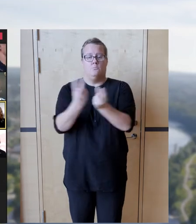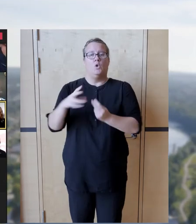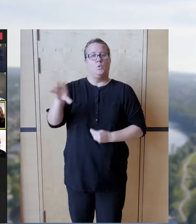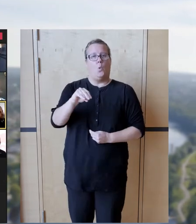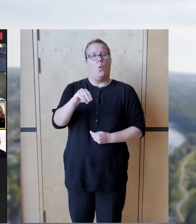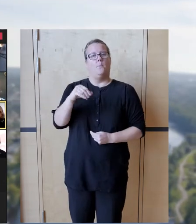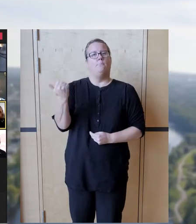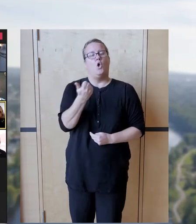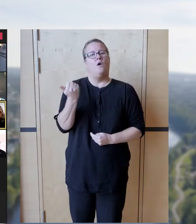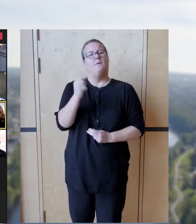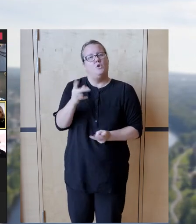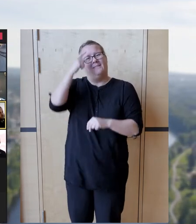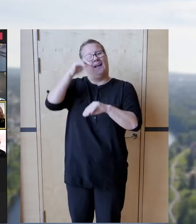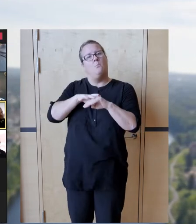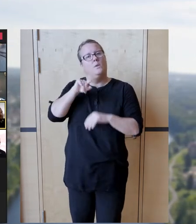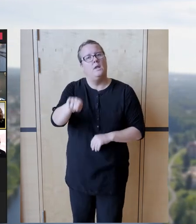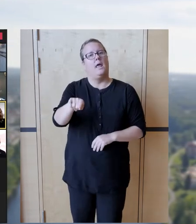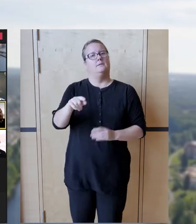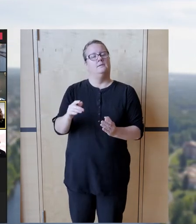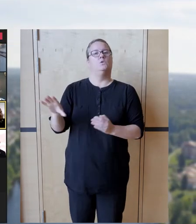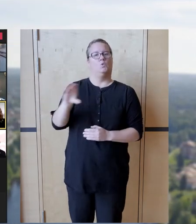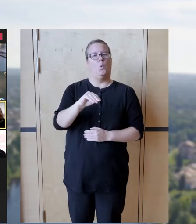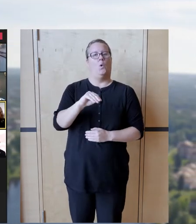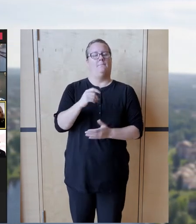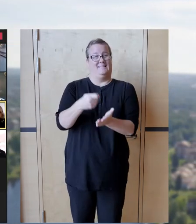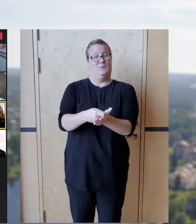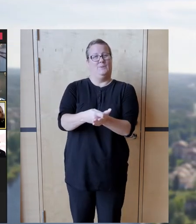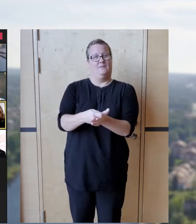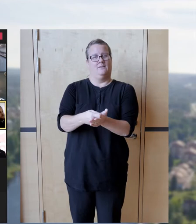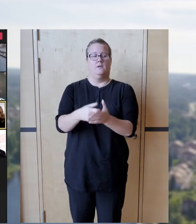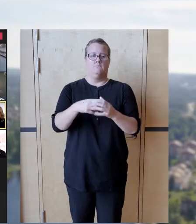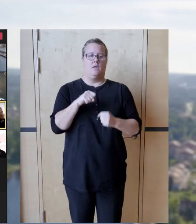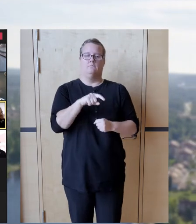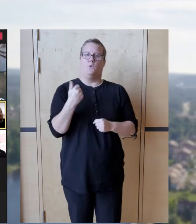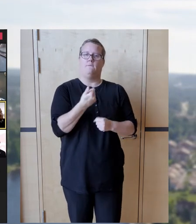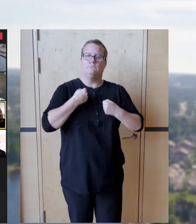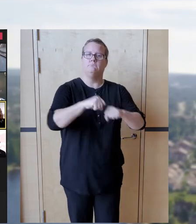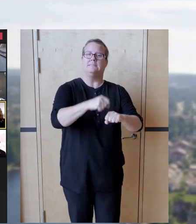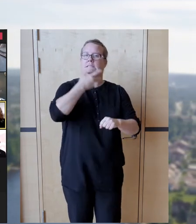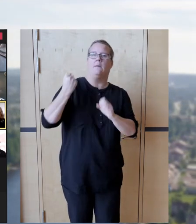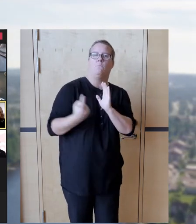Beslutet men Eftersom man Försöker komma igång så snabbt som möjligt Och att man har en plan för att